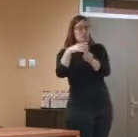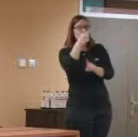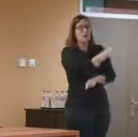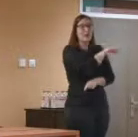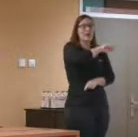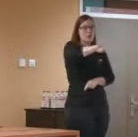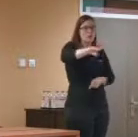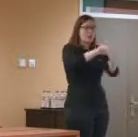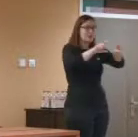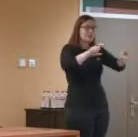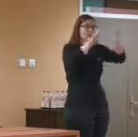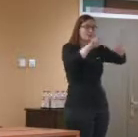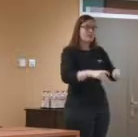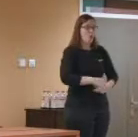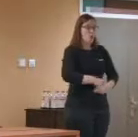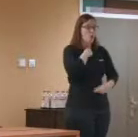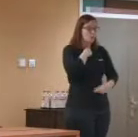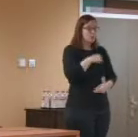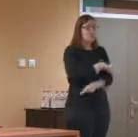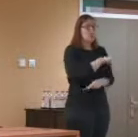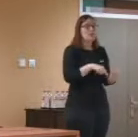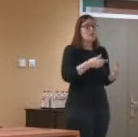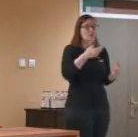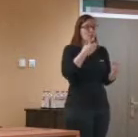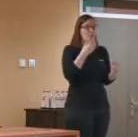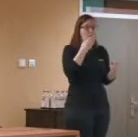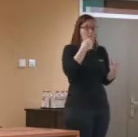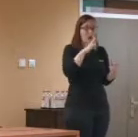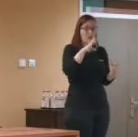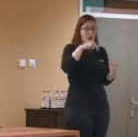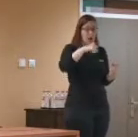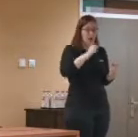y a los papeles de Bárcenas según datos de la querella de Izquierda Unida presentada